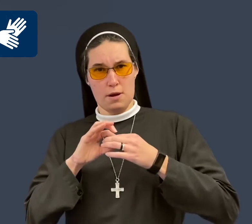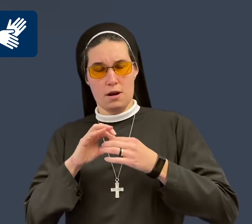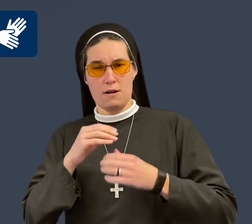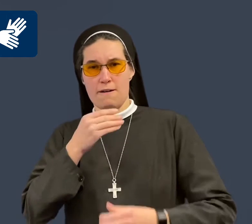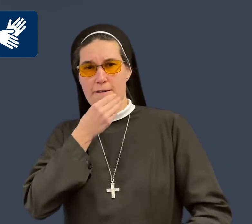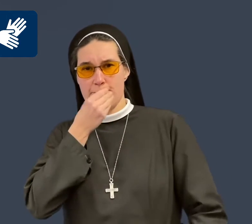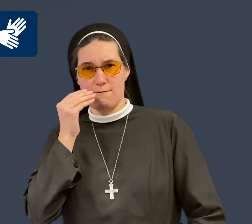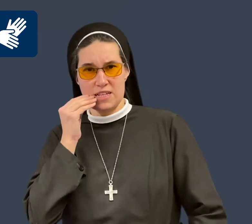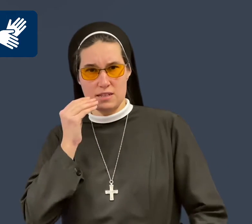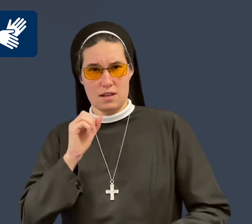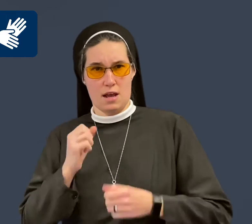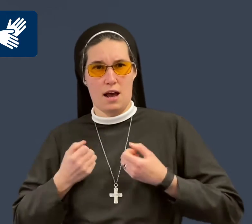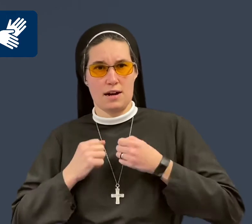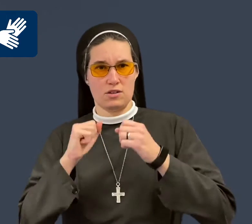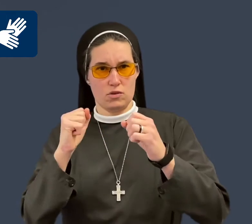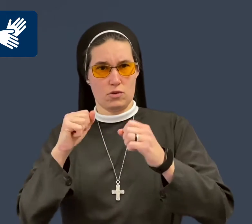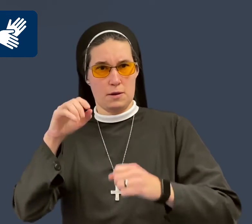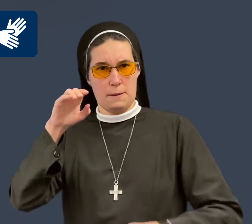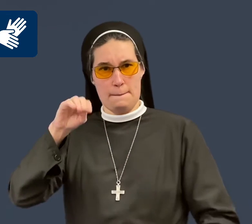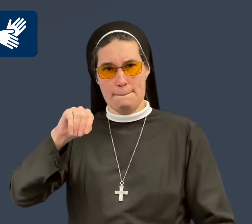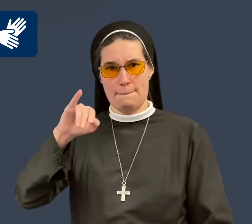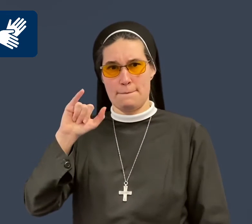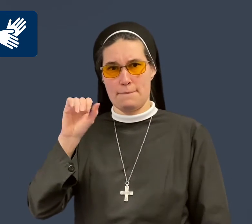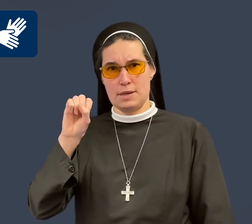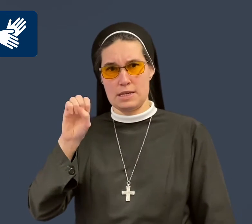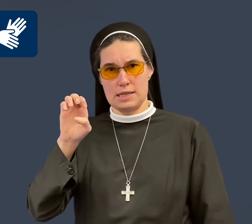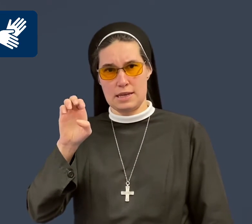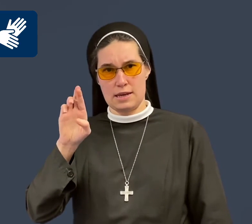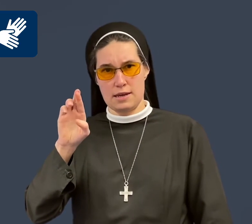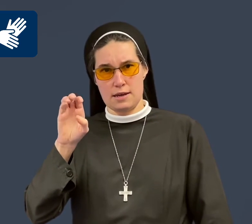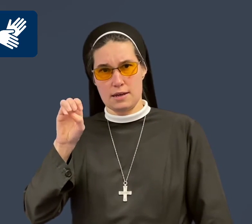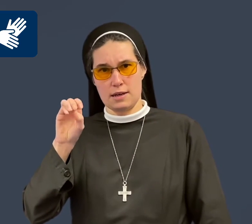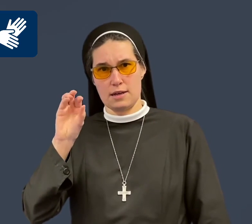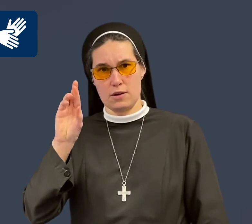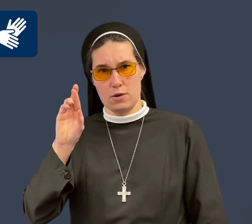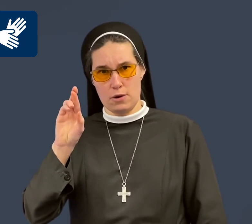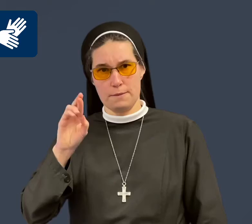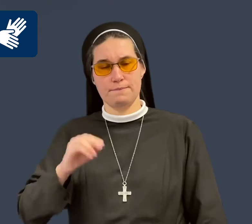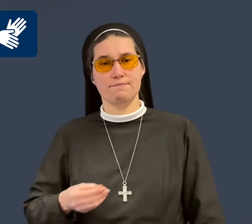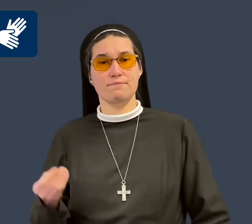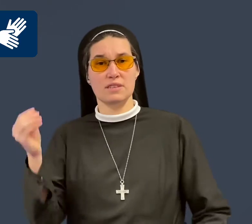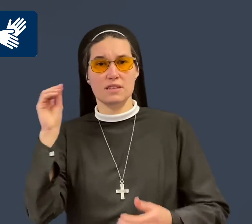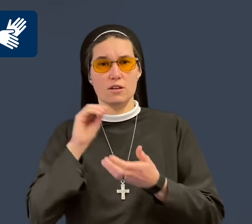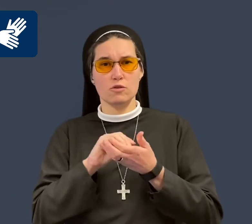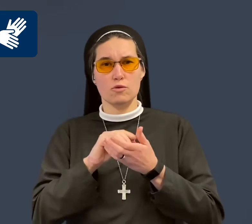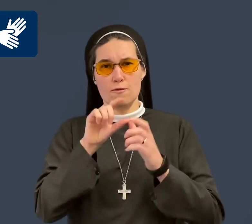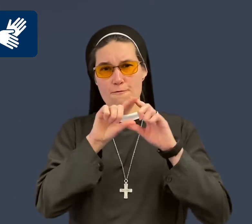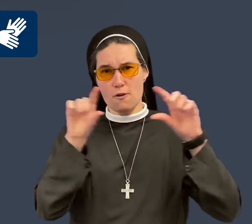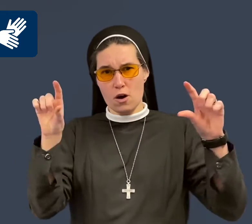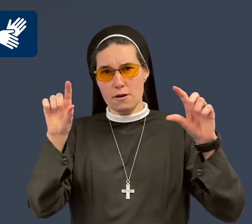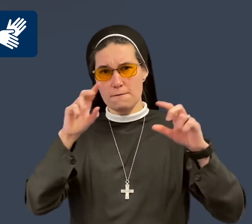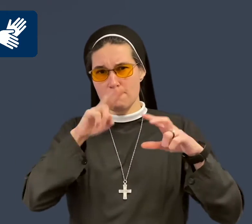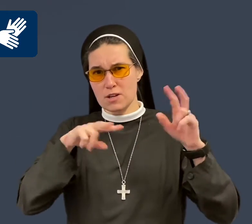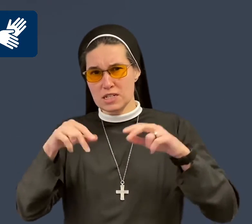Mittwochs ein Blick auf die Misereor-Fastenaktion